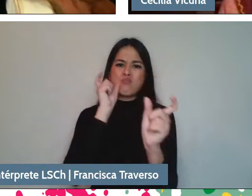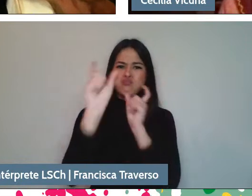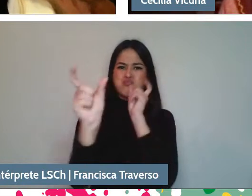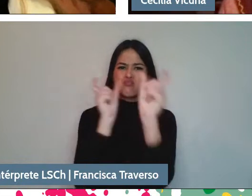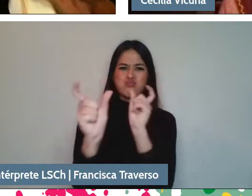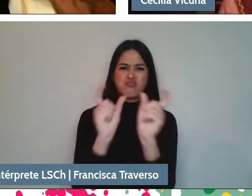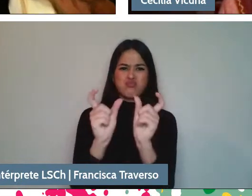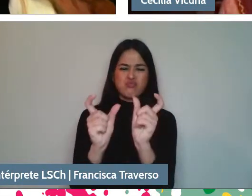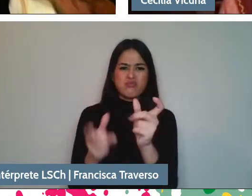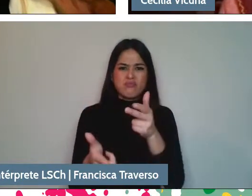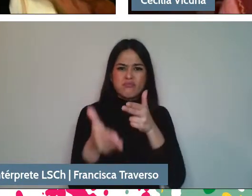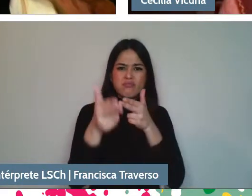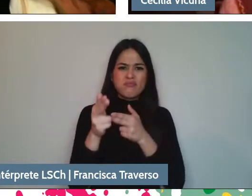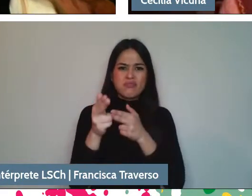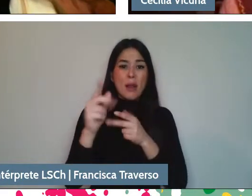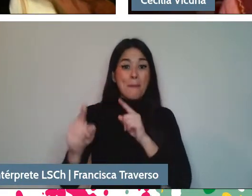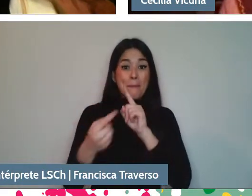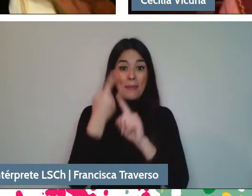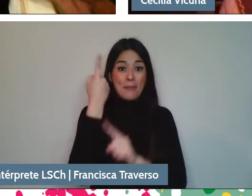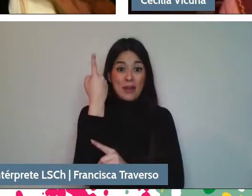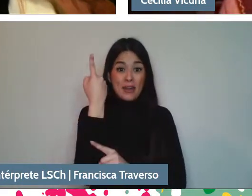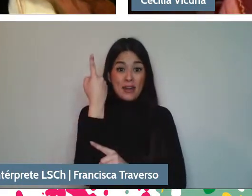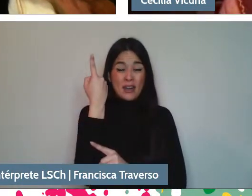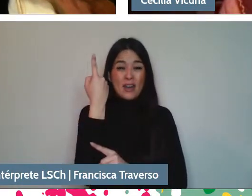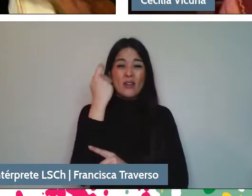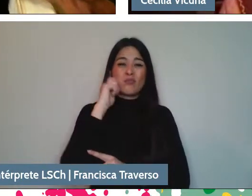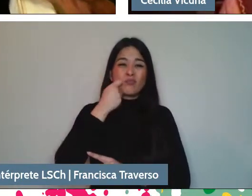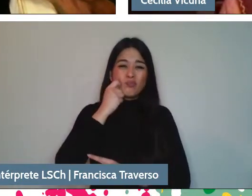Y el primer concepto, con el que me gustaría partir,